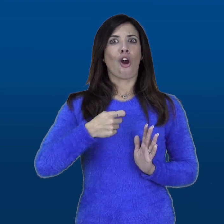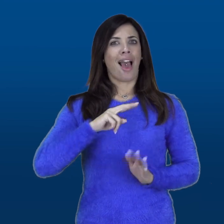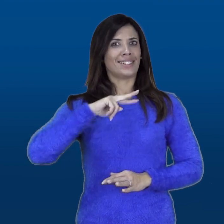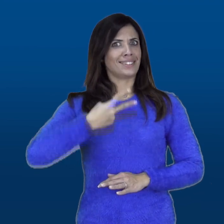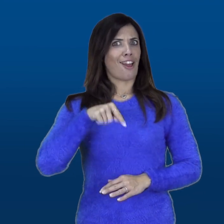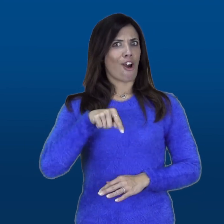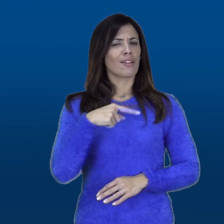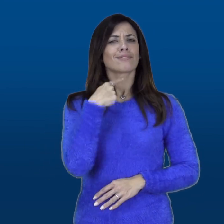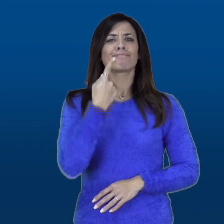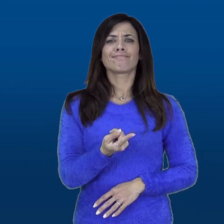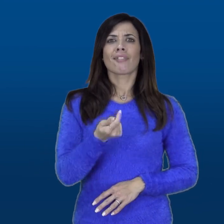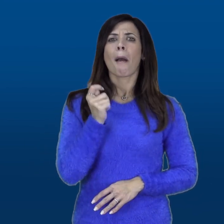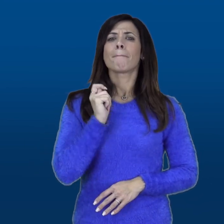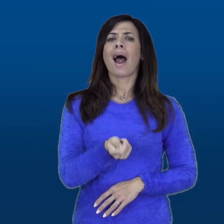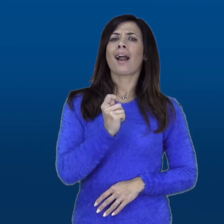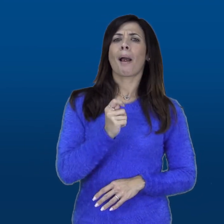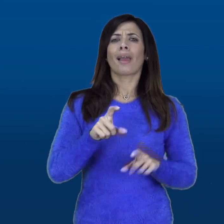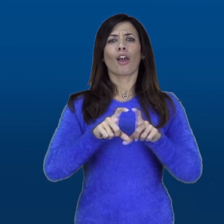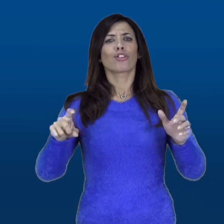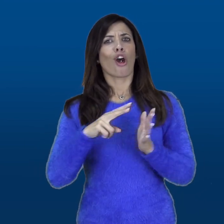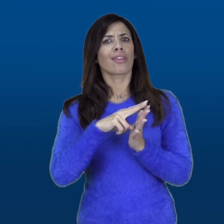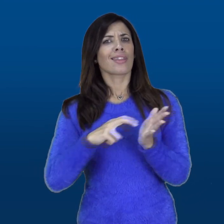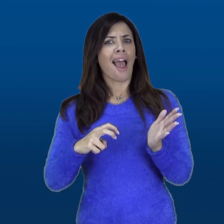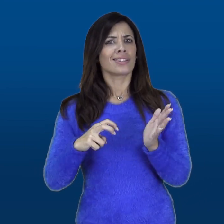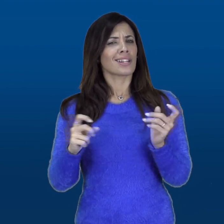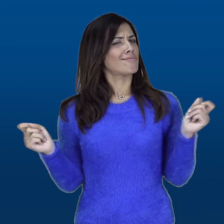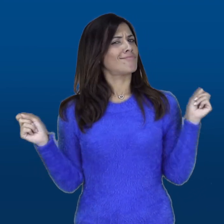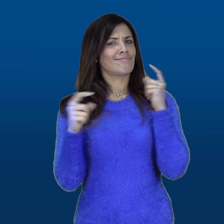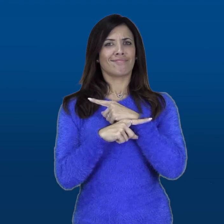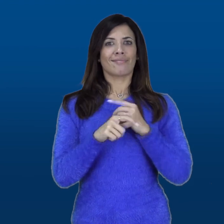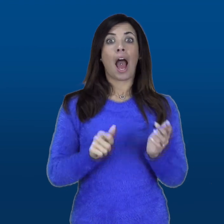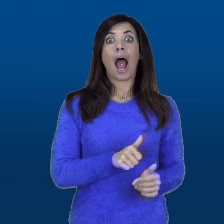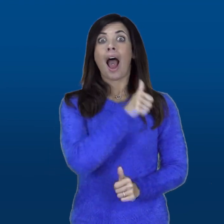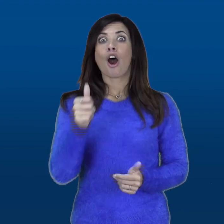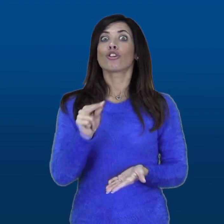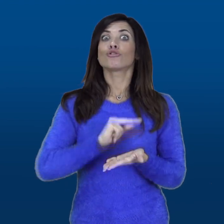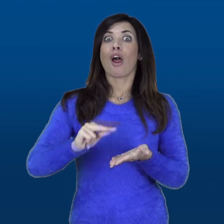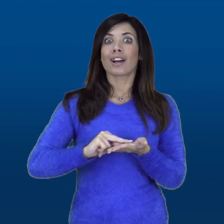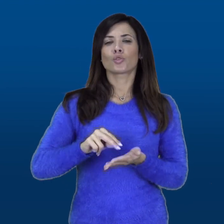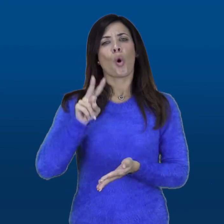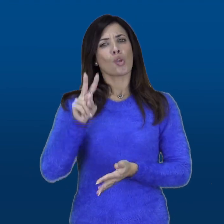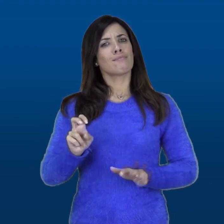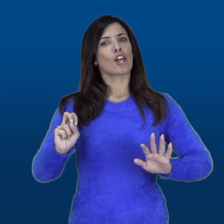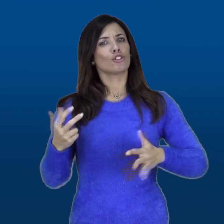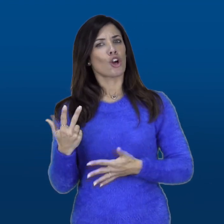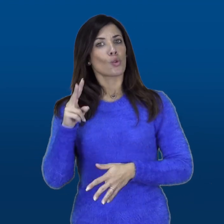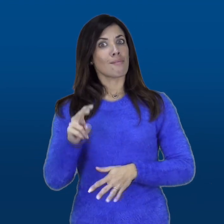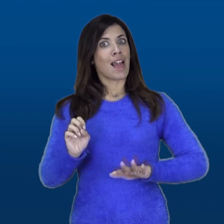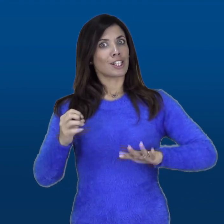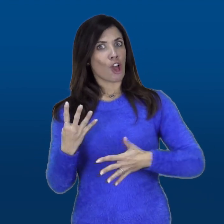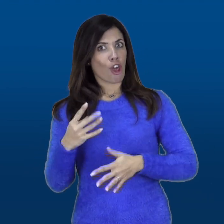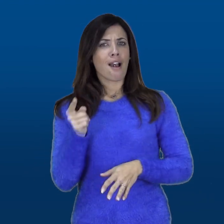L' altra Circolare MIUR riguarda l'esonero dal pagamento delle tasse per gli anni scolastici 2018/2019